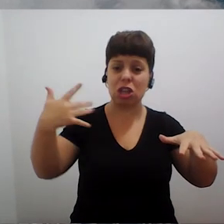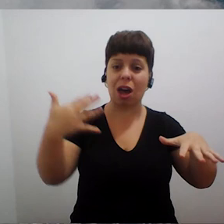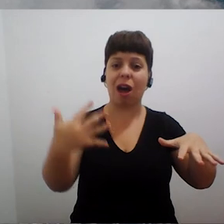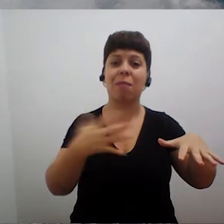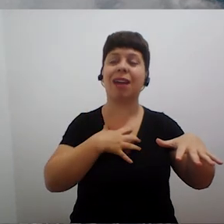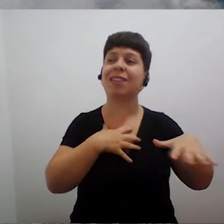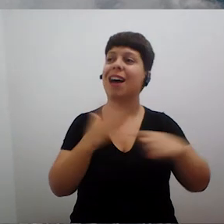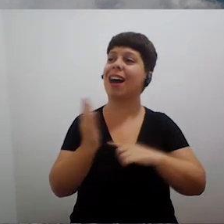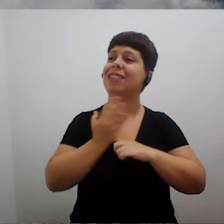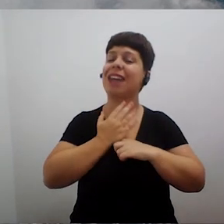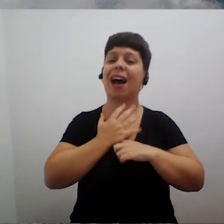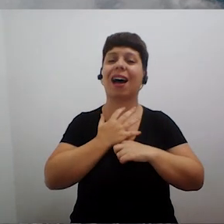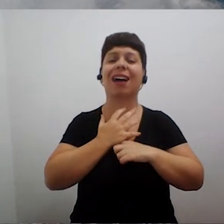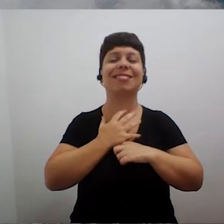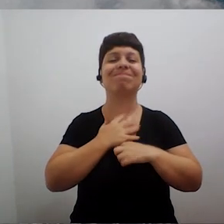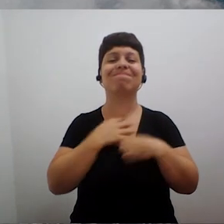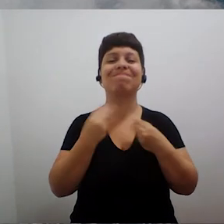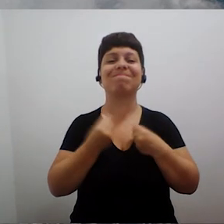mais próximos de suas divindades.